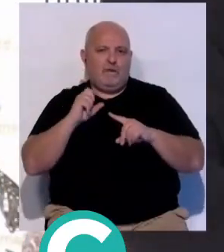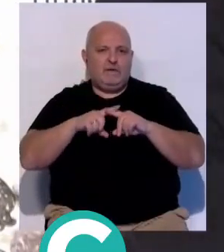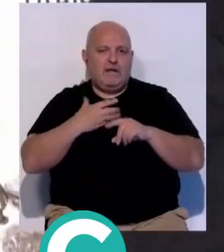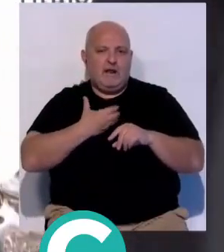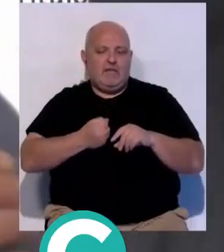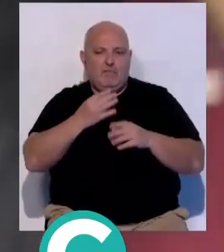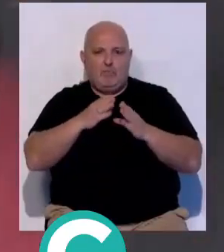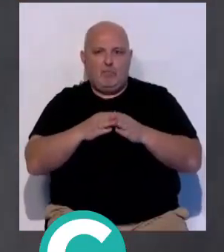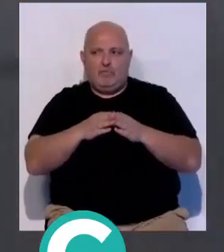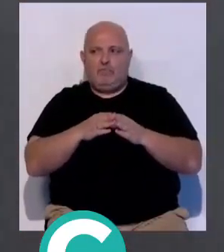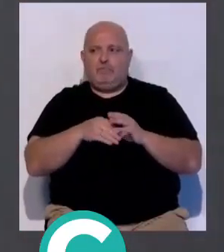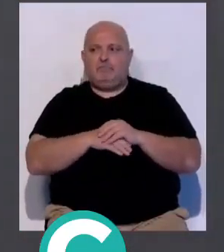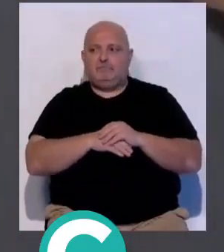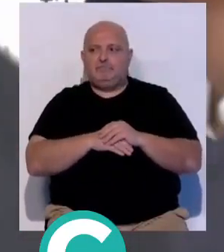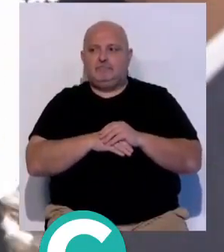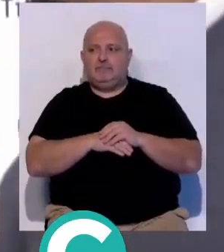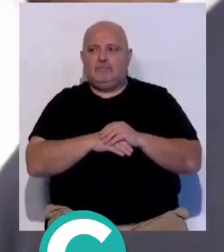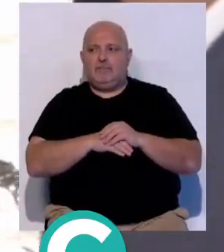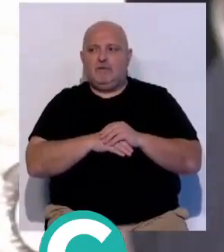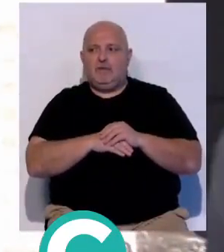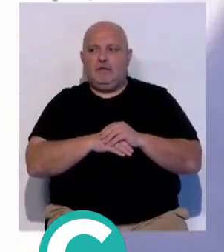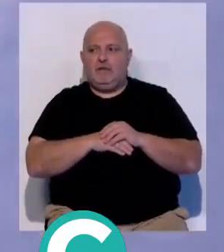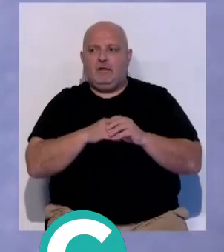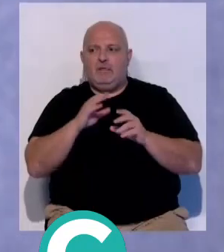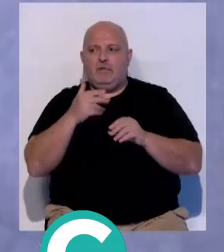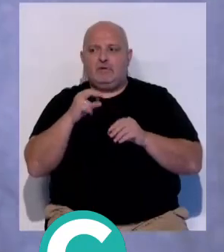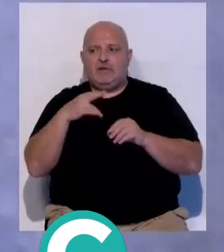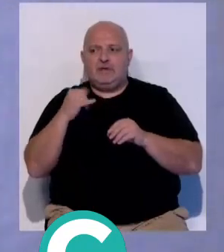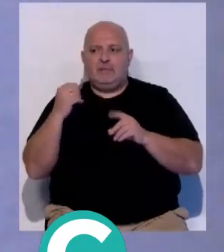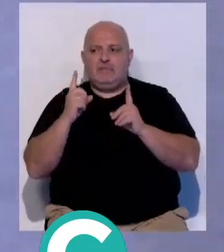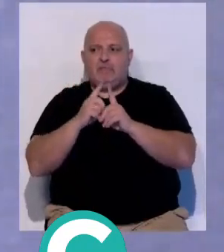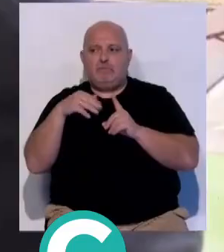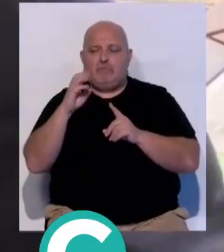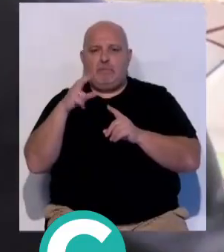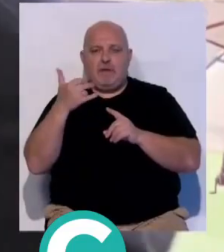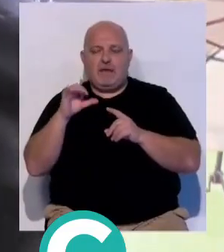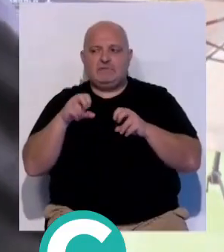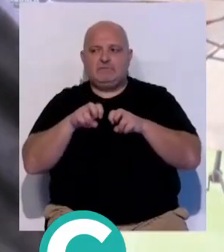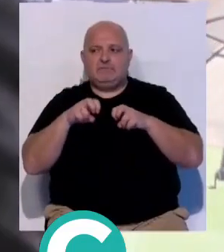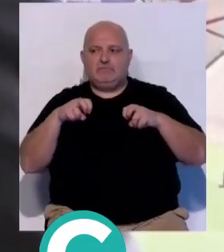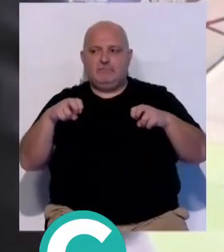de Puerto Santa María Pablito Sánchez con Pepe Mejía que estuvo en la mesa con los historiadores